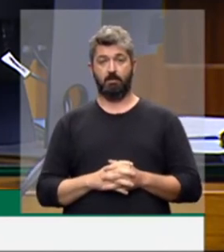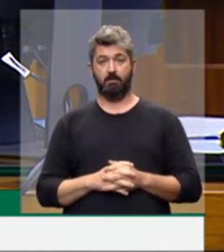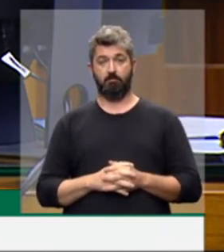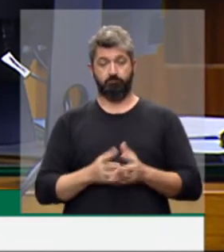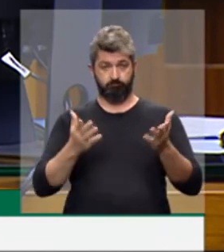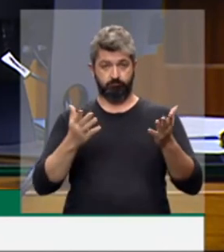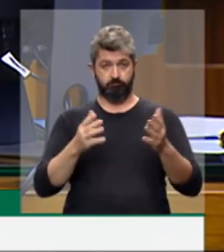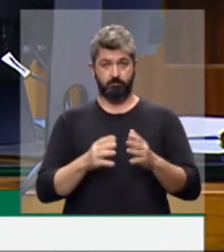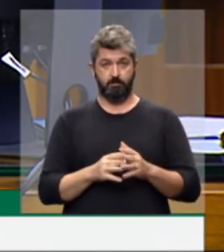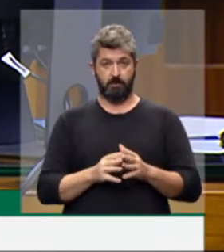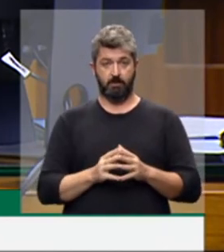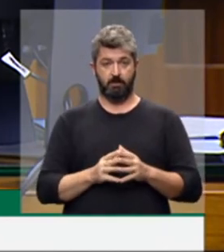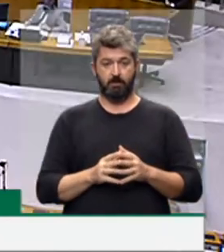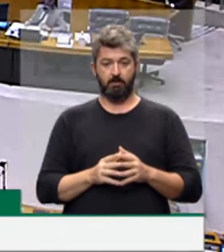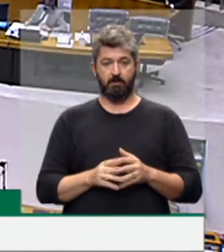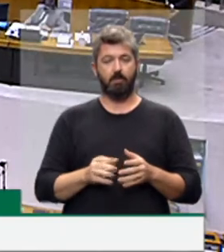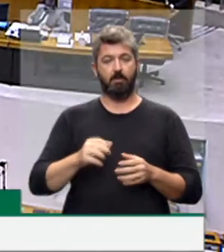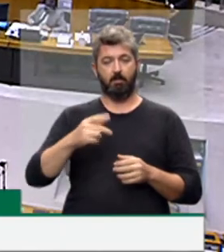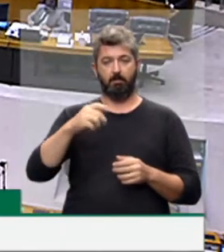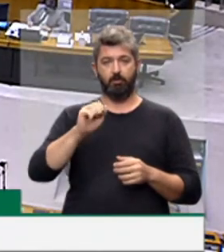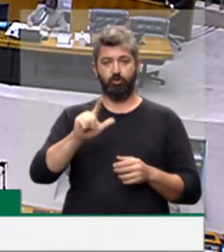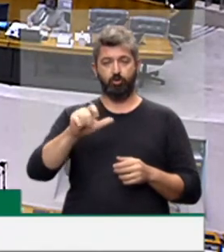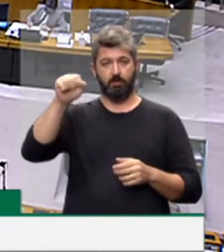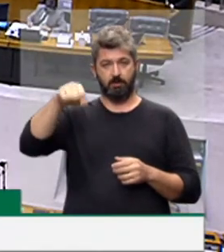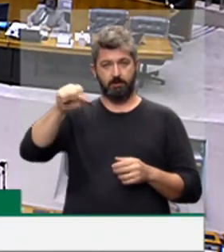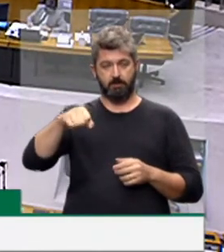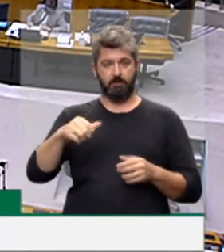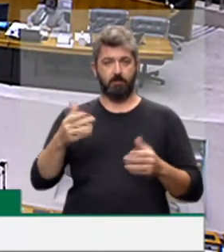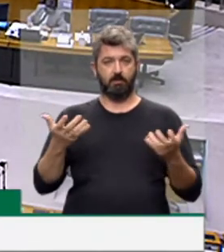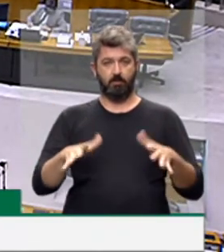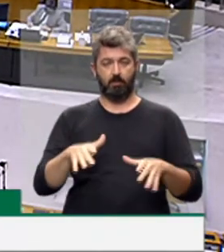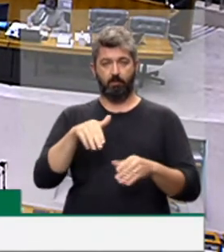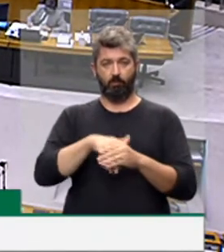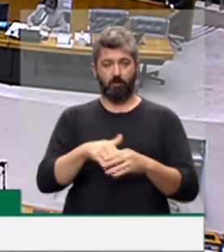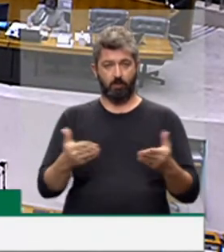DEPUTADO, SOLIDARIEDADE? PTB? PODEMOS? PSOL? DEPUTADA SÂ MIA.